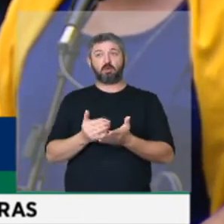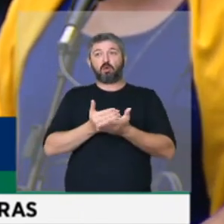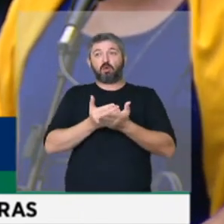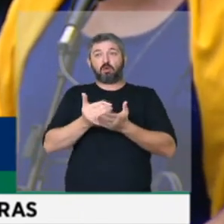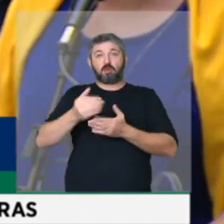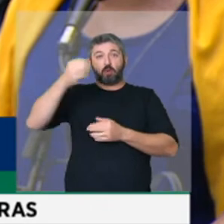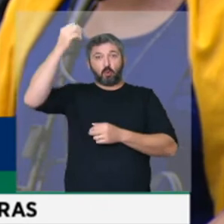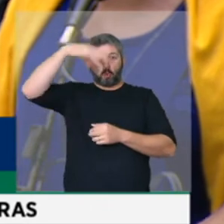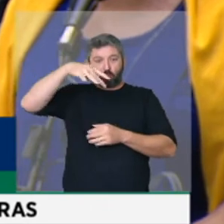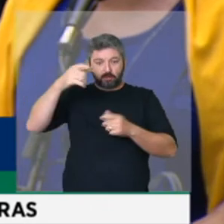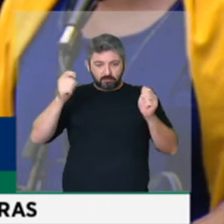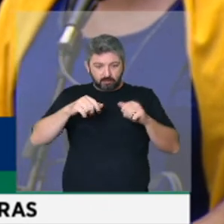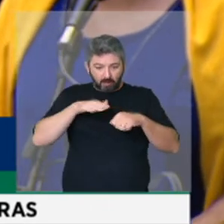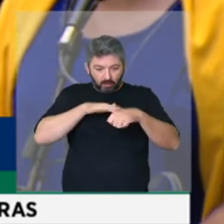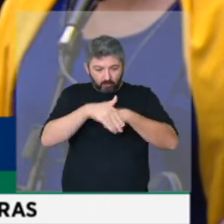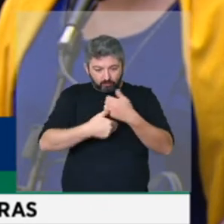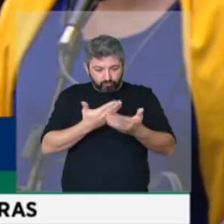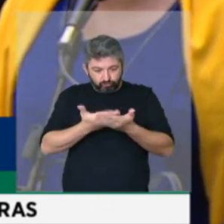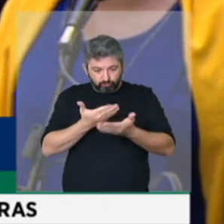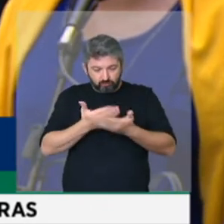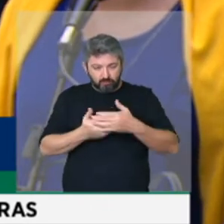BRASILEIRAS NESSE BRASIL PROFUNDO PASSARAM A TER VIDA DEPOIS DAS 18 HORAS. PASSARAM